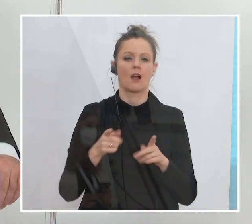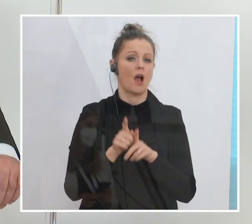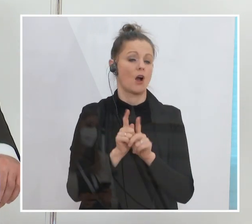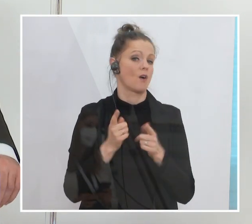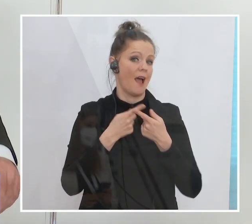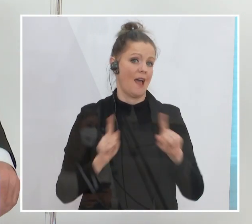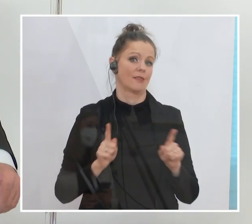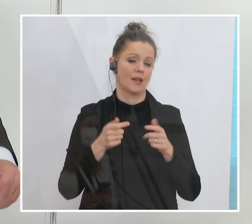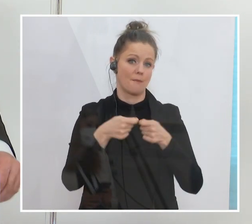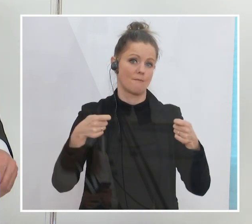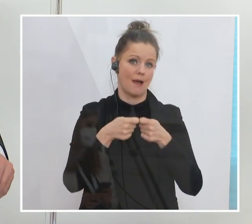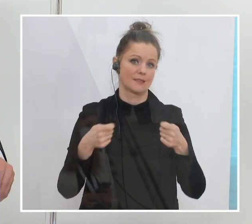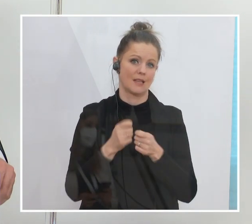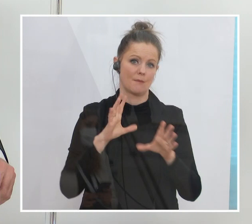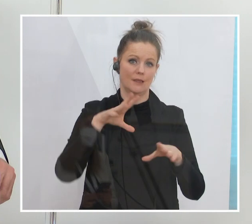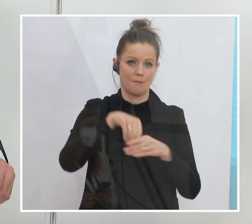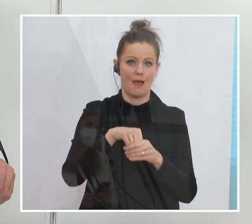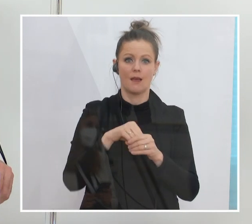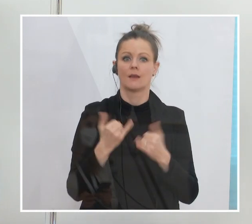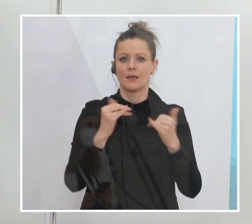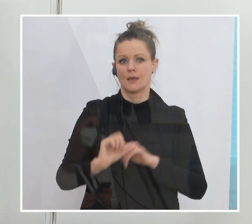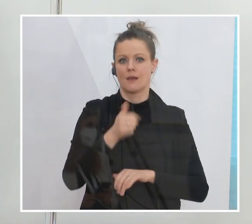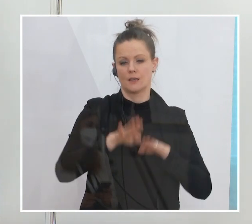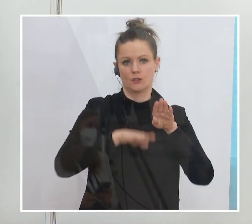das ist einmal ein erster Schritt. Ich finde ihn aber insofern sehr treffend beschrieben,